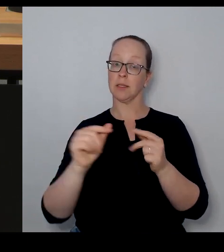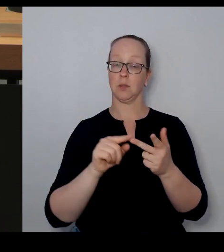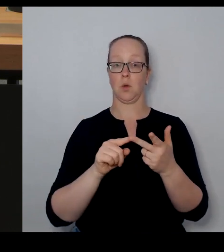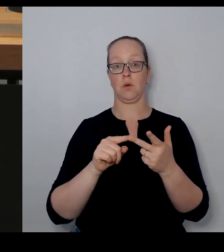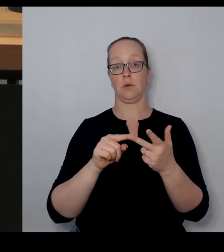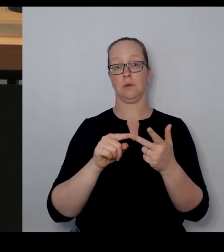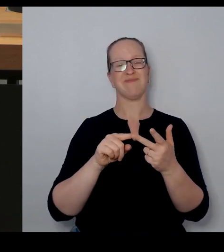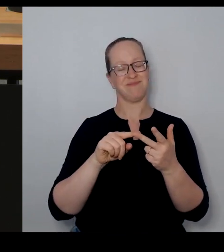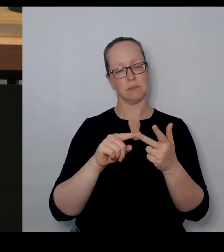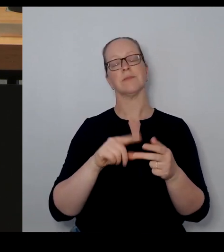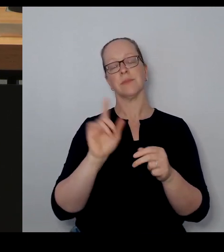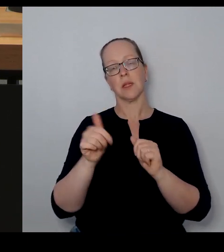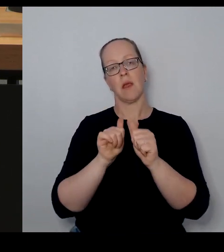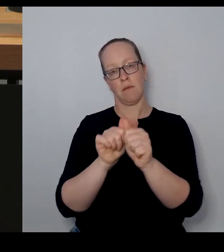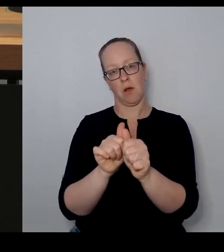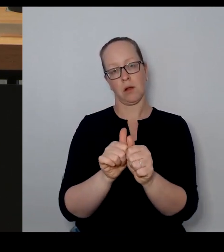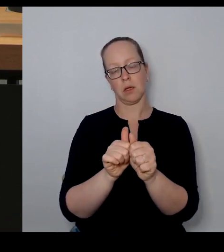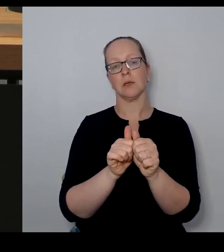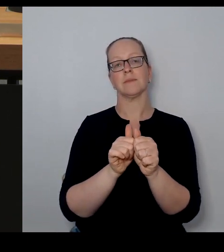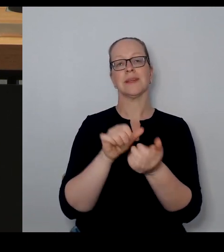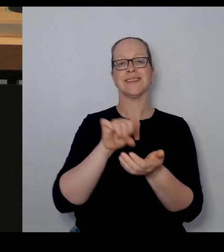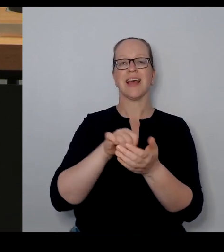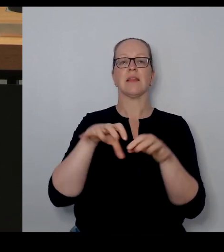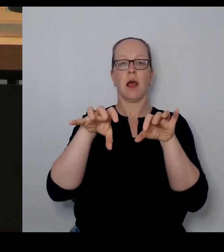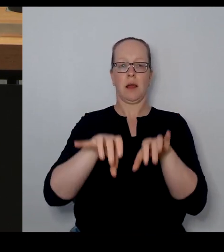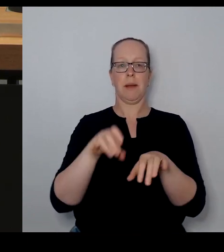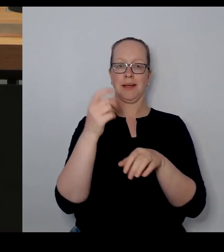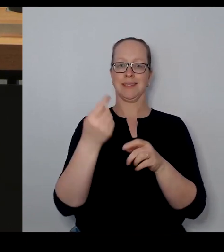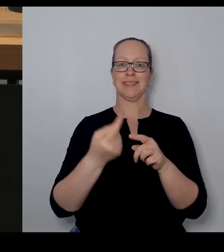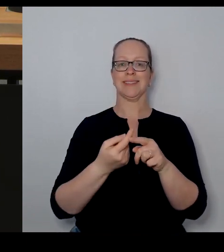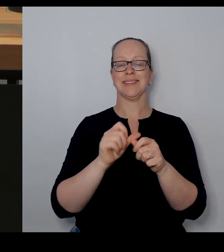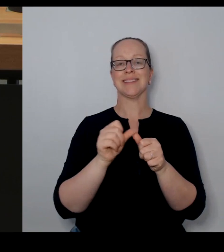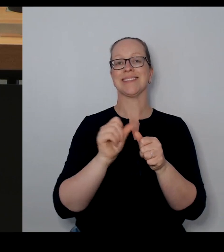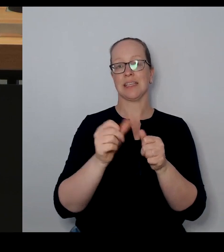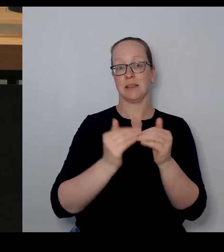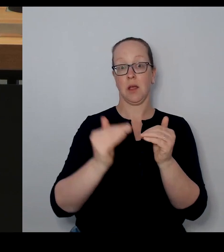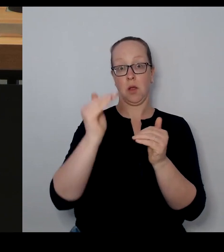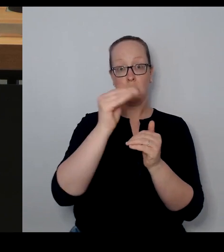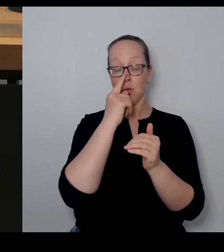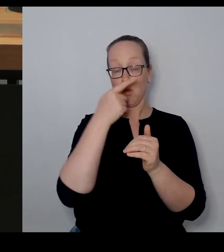betreffen und schon gar nicht von diesem verursacht worden sind. Aber wir dennoch.